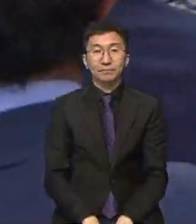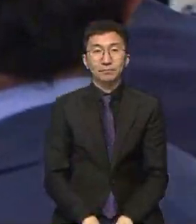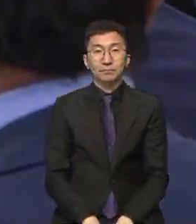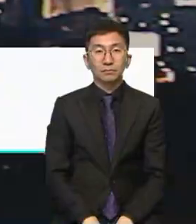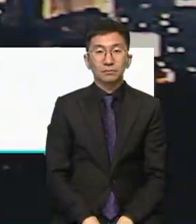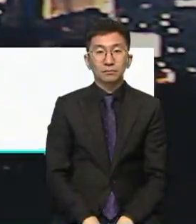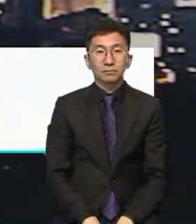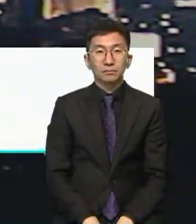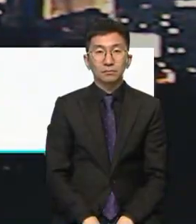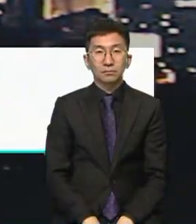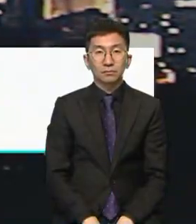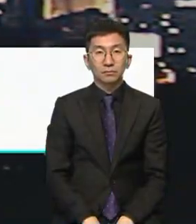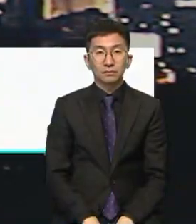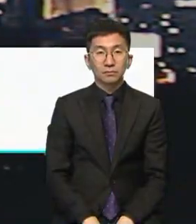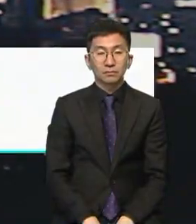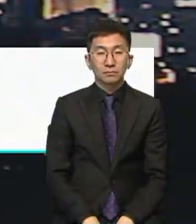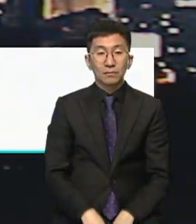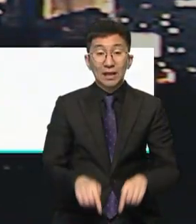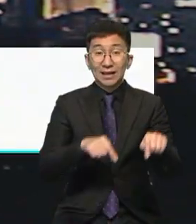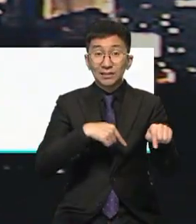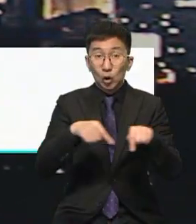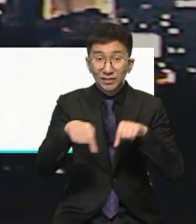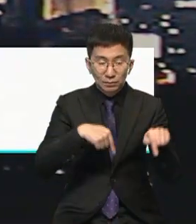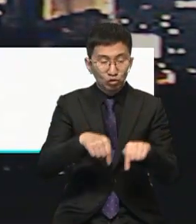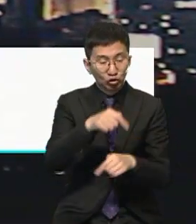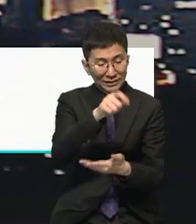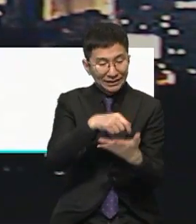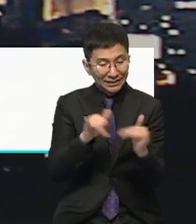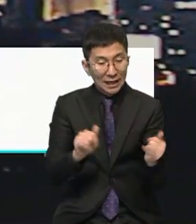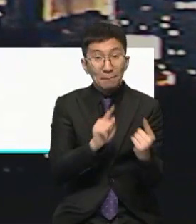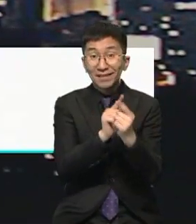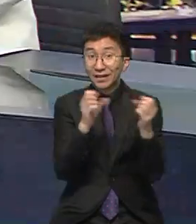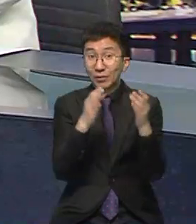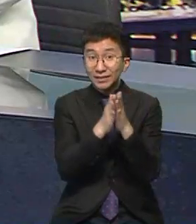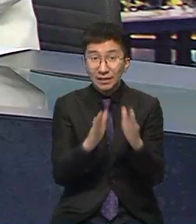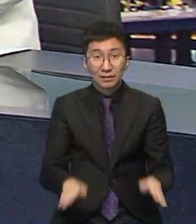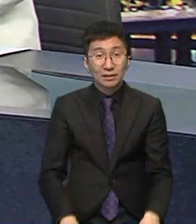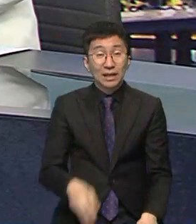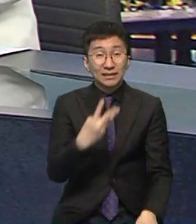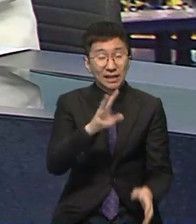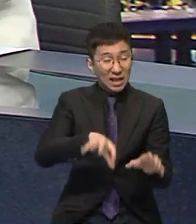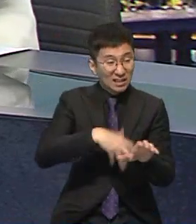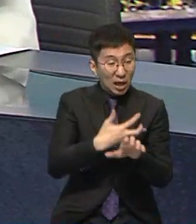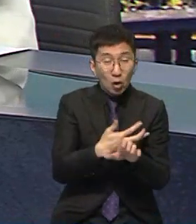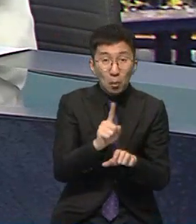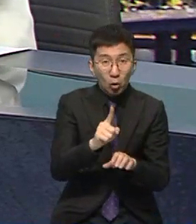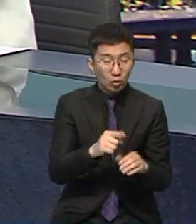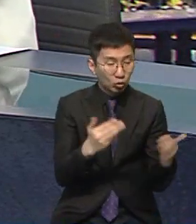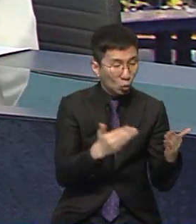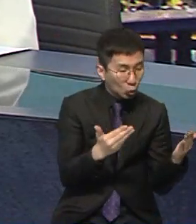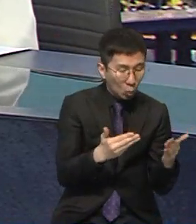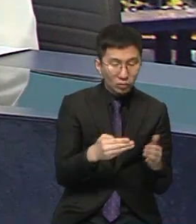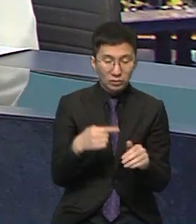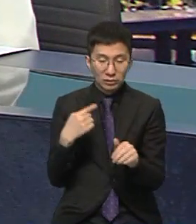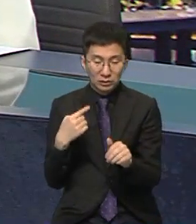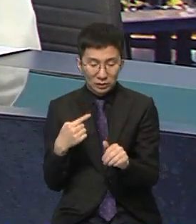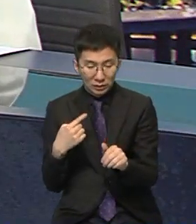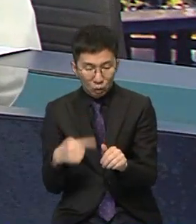(앵커) 정치부 이성훈 기자 나와 있습니다. 3대 개혁 과제, 노동, 연금, 교육. 모두 중요하기는 한데 정부 여당만으로